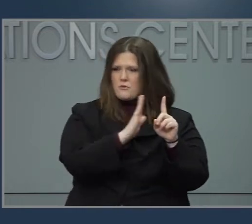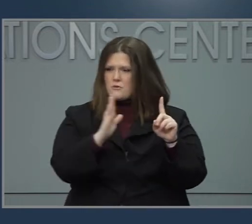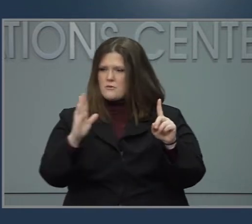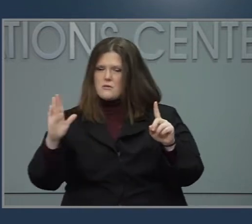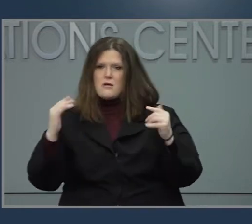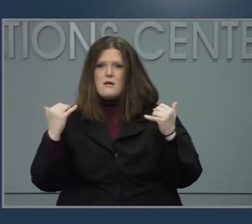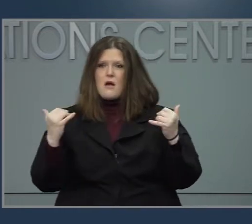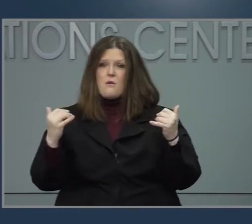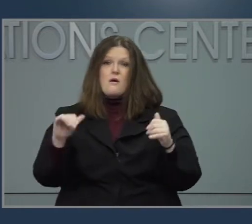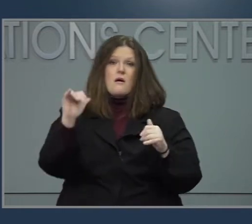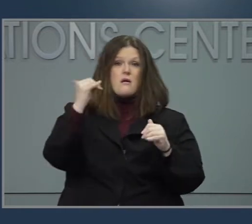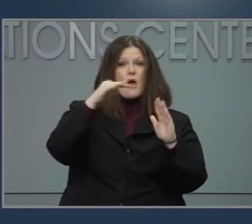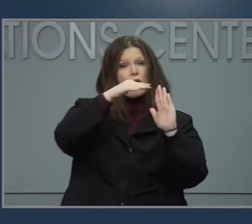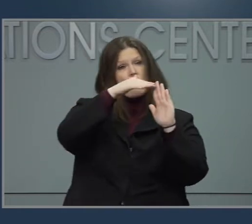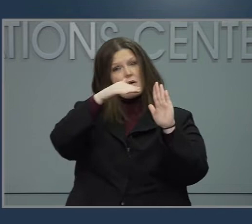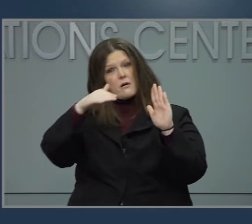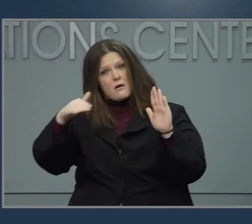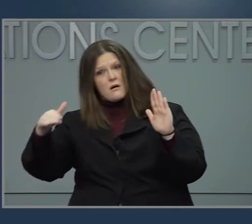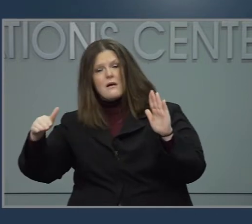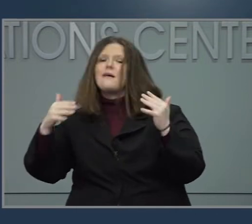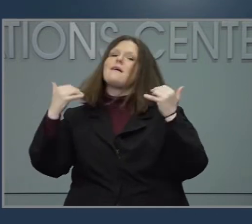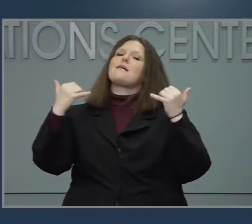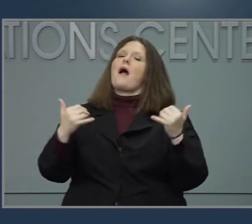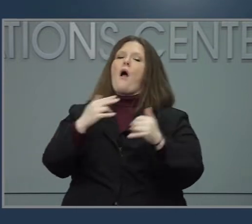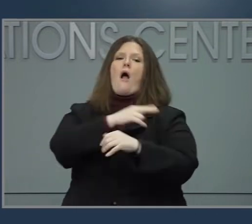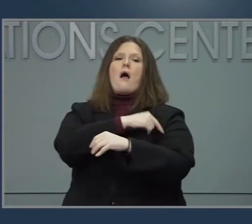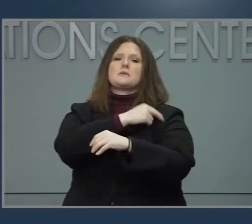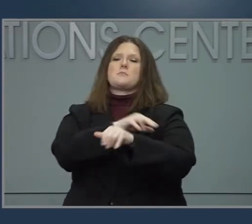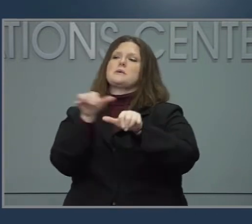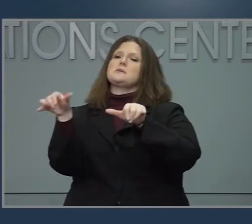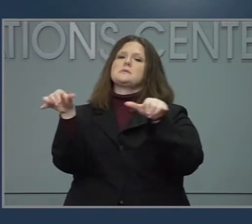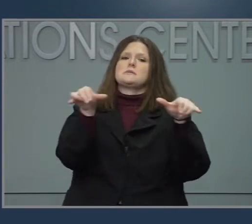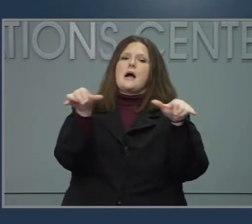Las hospitalizaciones están al nivel que teníamos a mediados de noviembre.